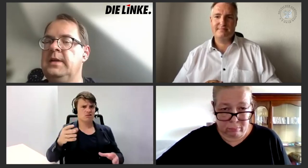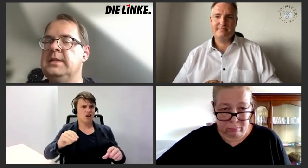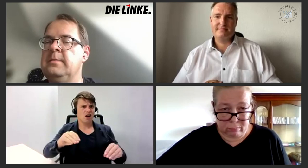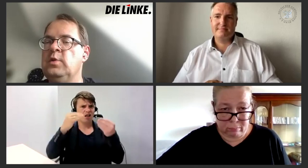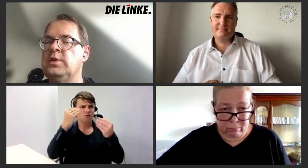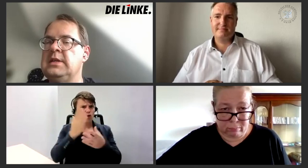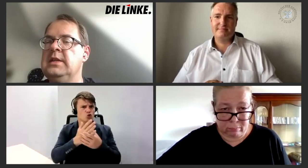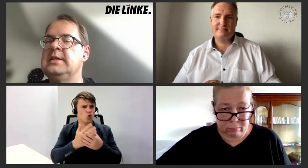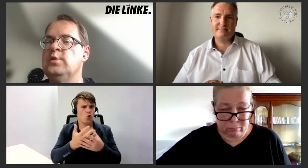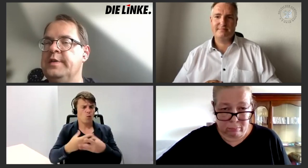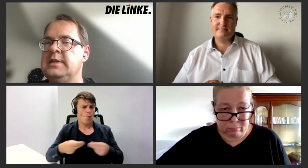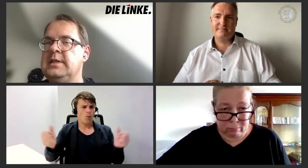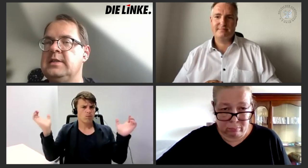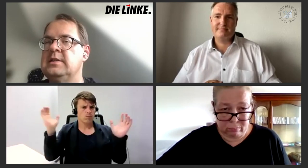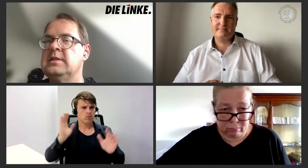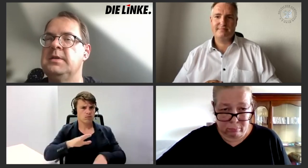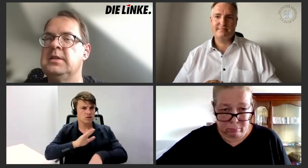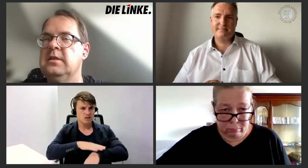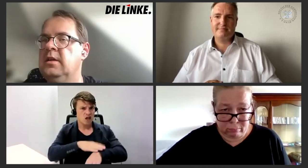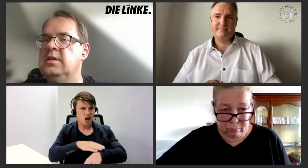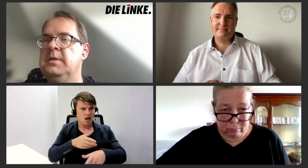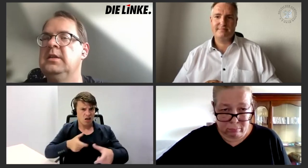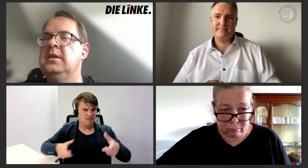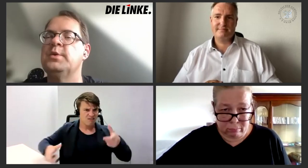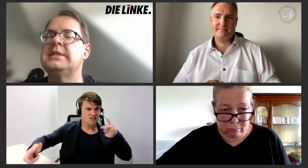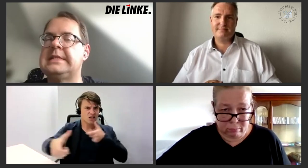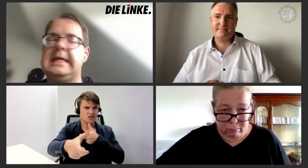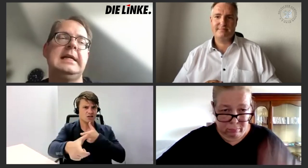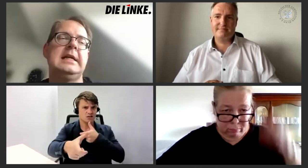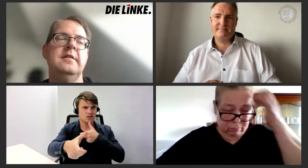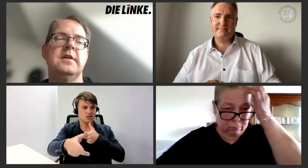Informationswege auch verloren, weil es eben auch zeitlich so versetzt ist, dass man gar nicht mehr